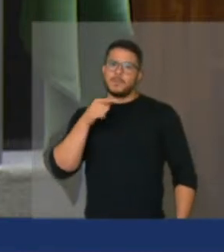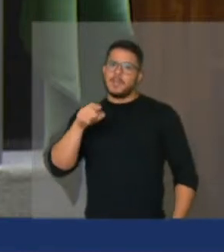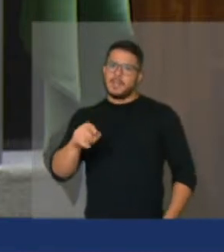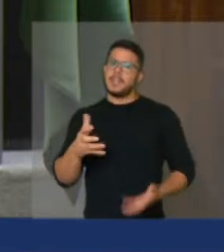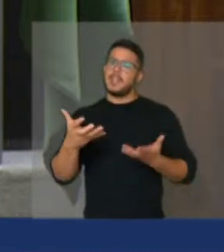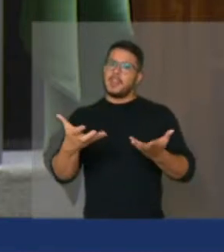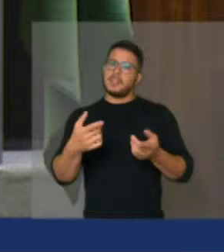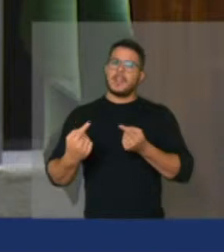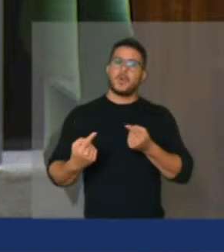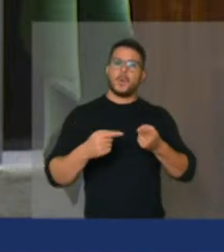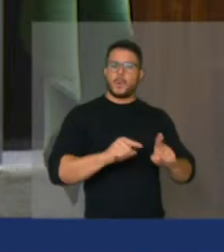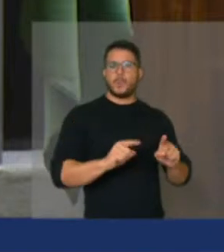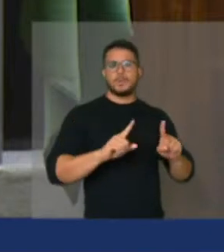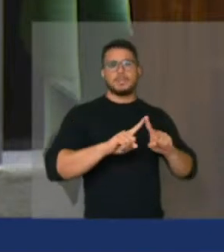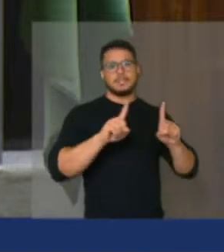CORAGEM DE VOTAR CONTRA O